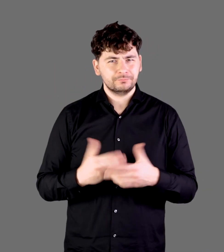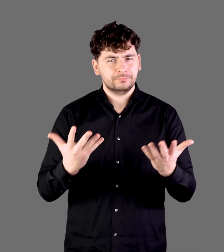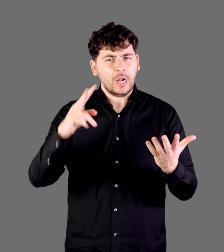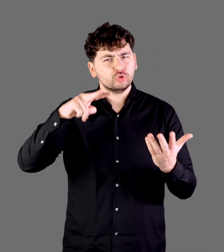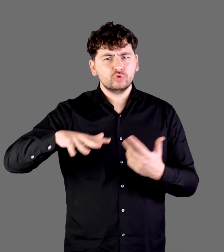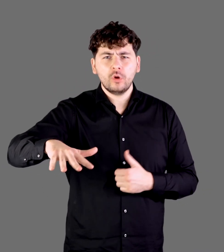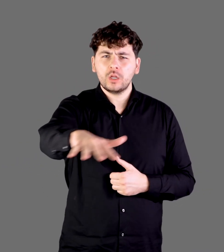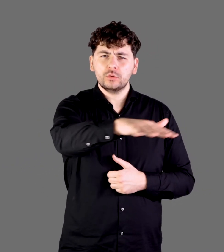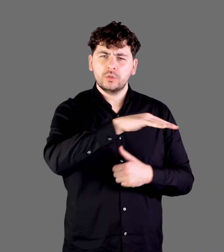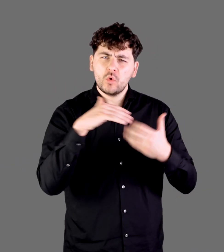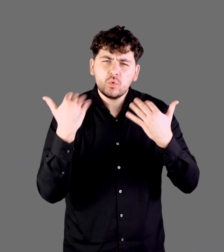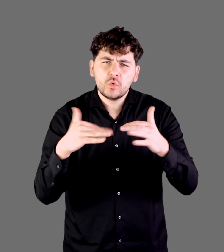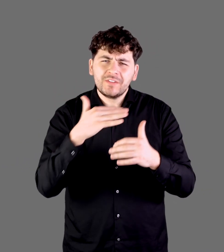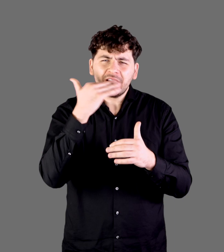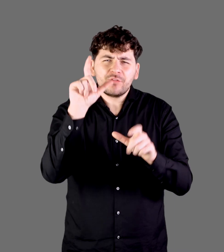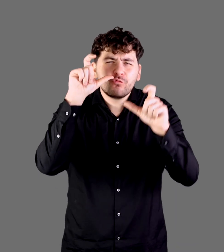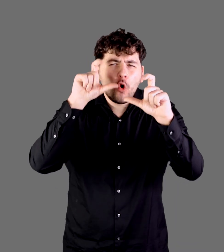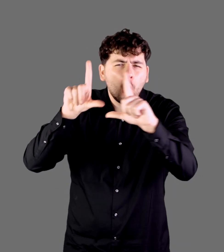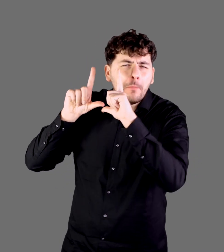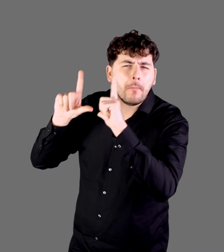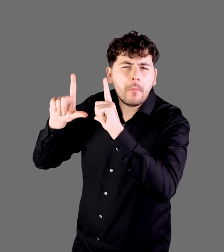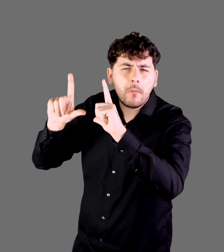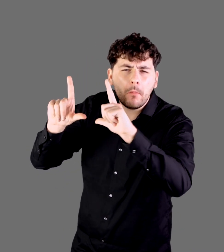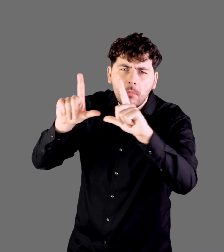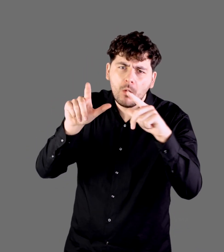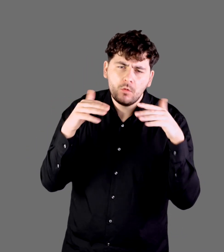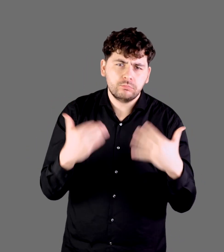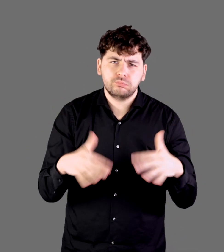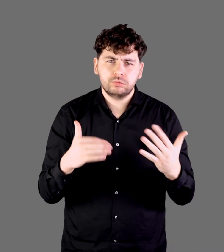Diesen Ausstellungsbereich prägen viele aussagestarke Fotos,